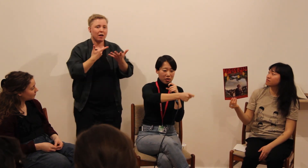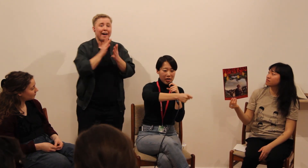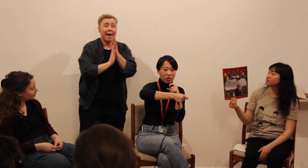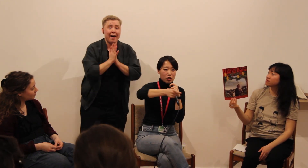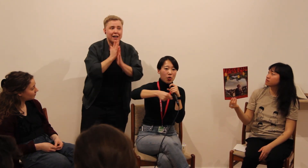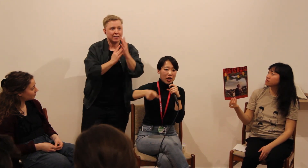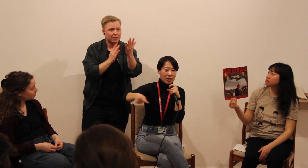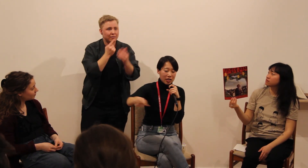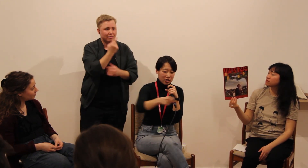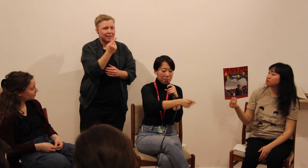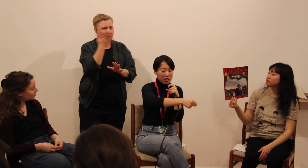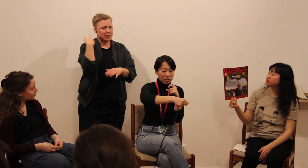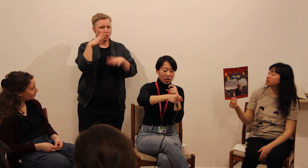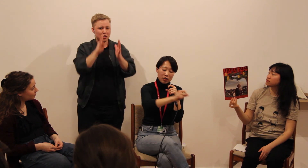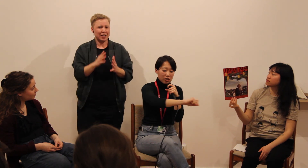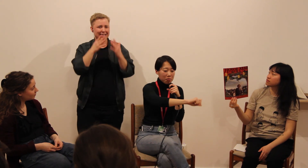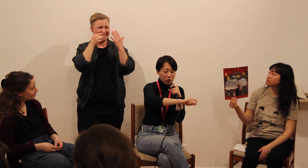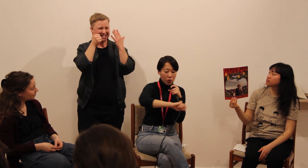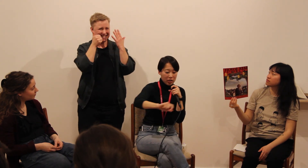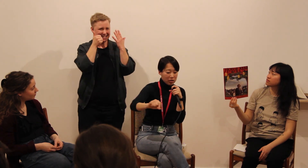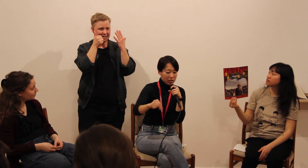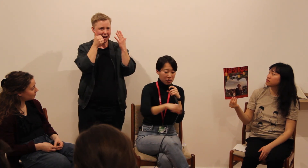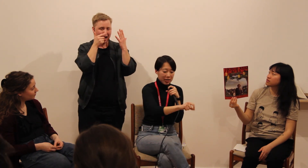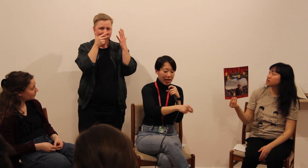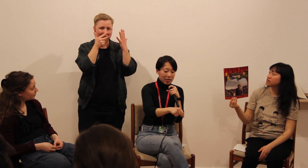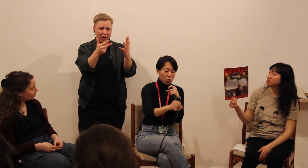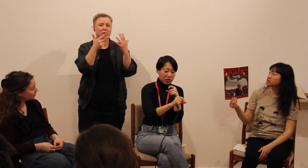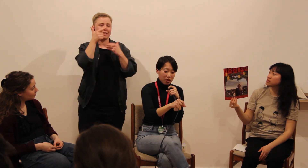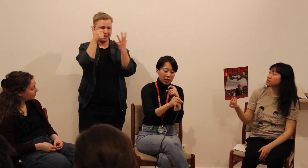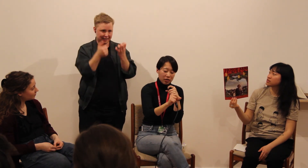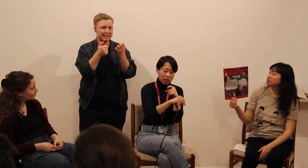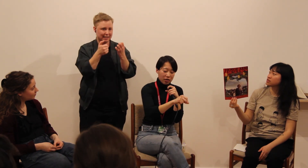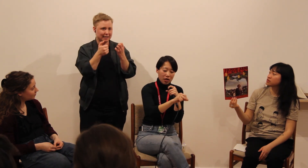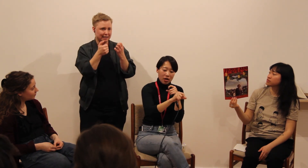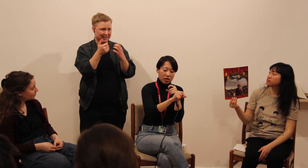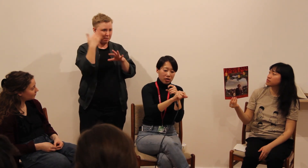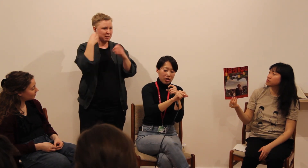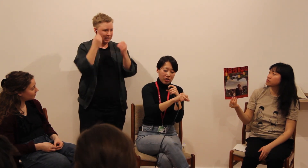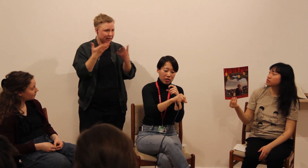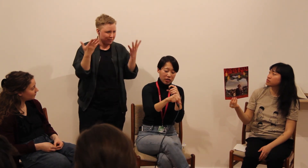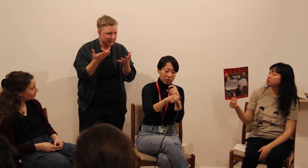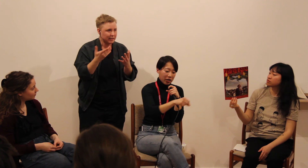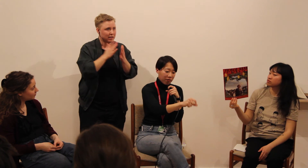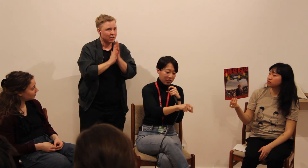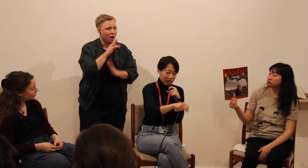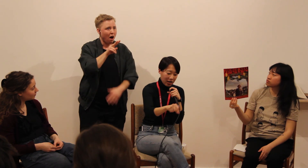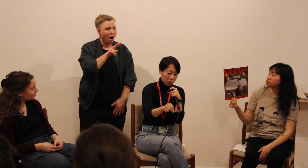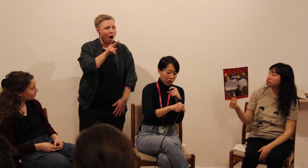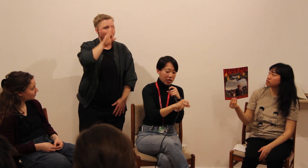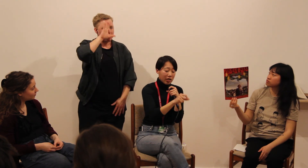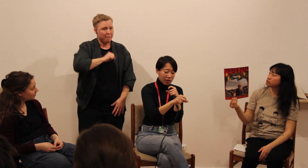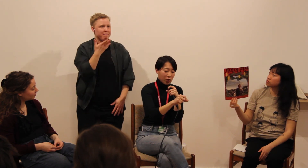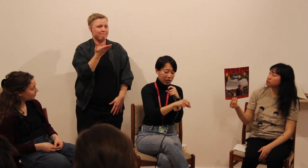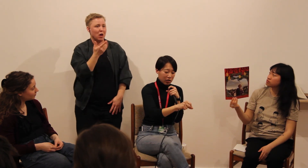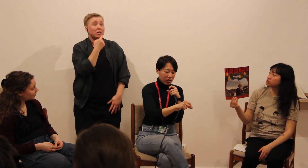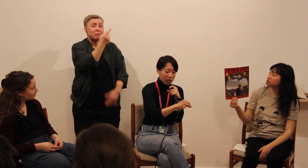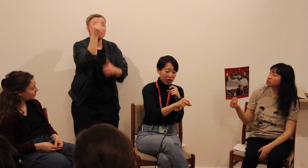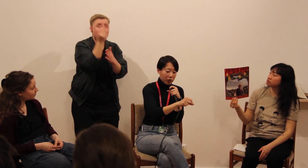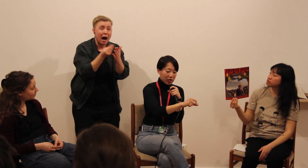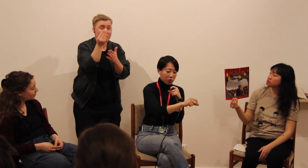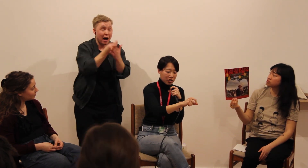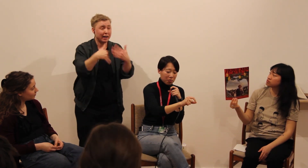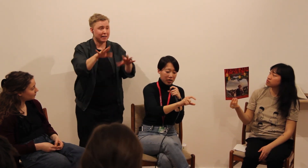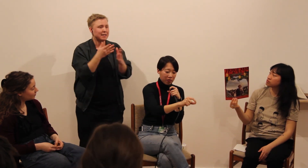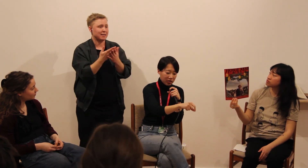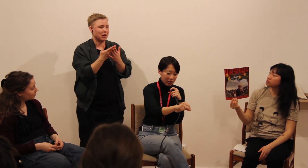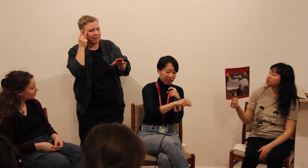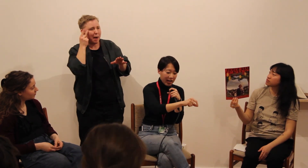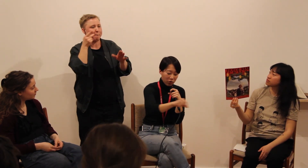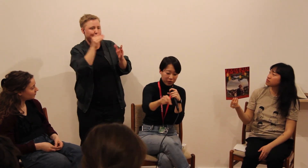Er hat Zeichnungen verwendet oder auch Zeichen, wie z.B. USA oder die Fahnen von Vietnam.